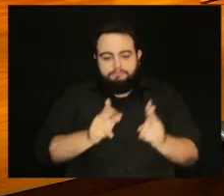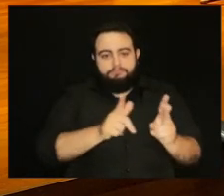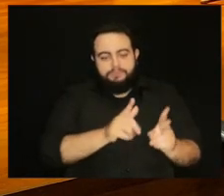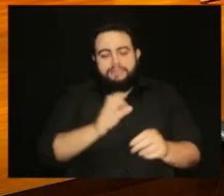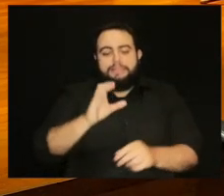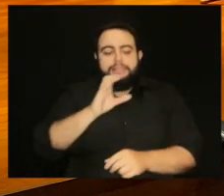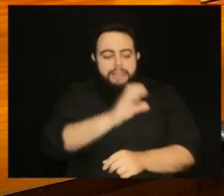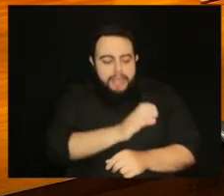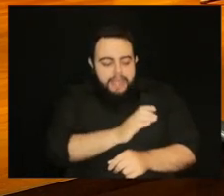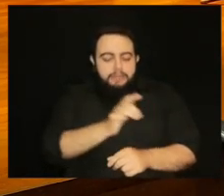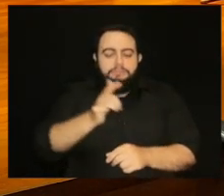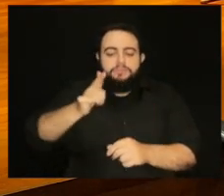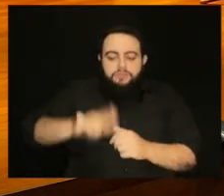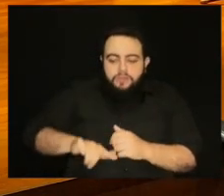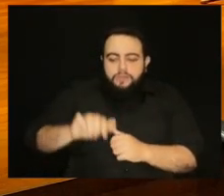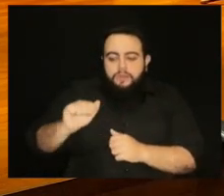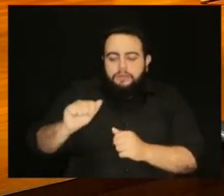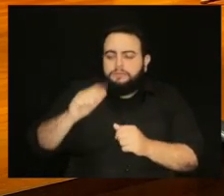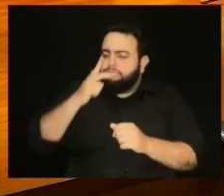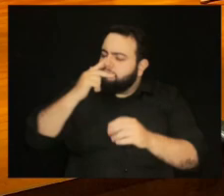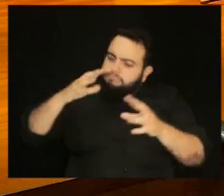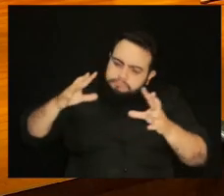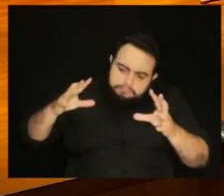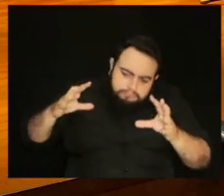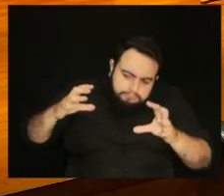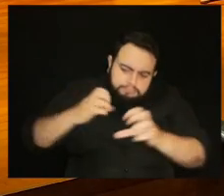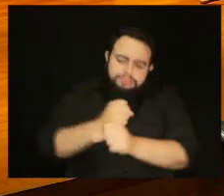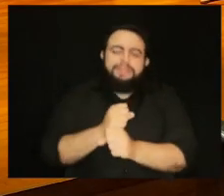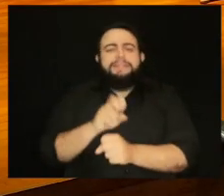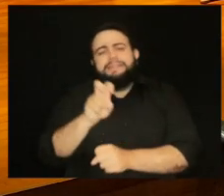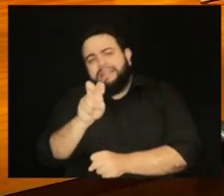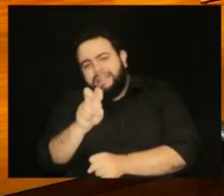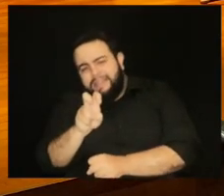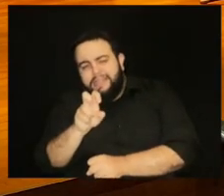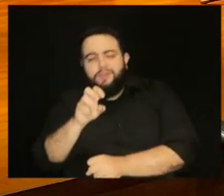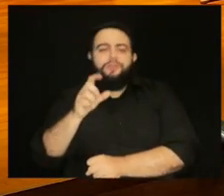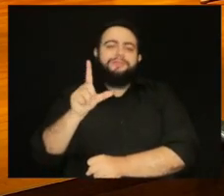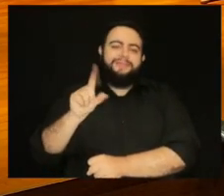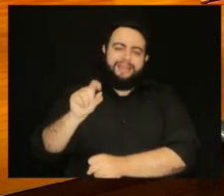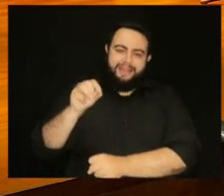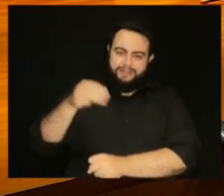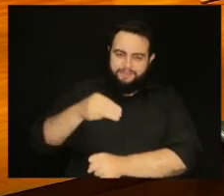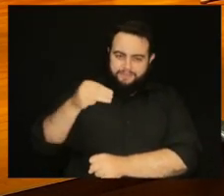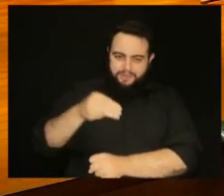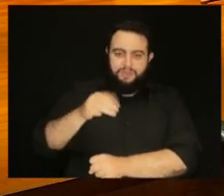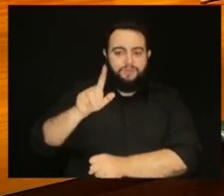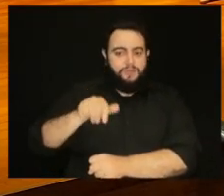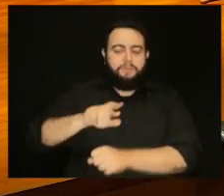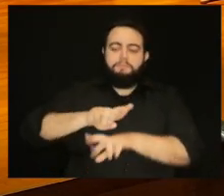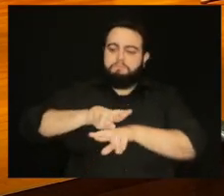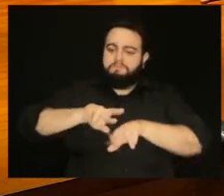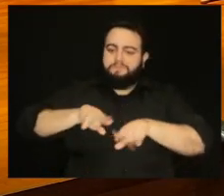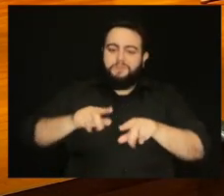novo. Podia durar 5 ,10 minutos enfim, que era como como várias músicas dessa época. O que que era um